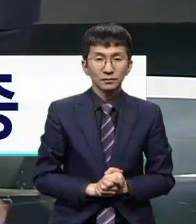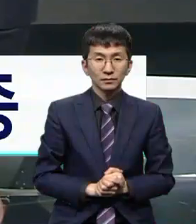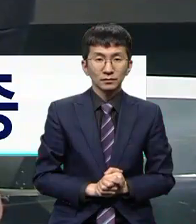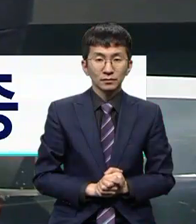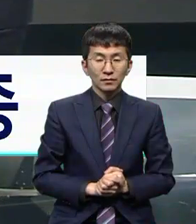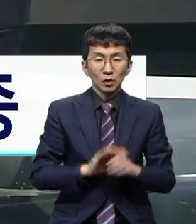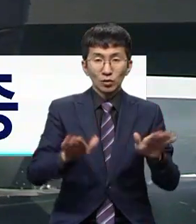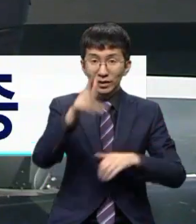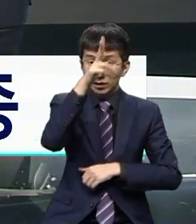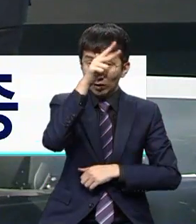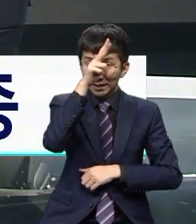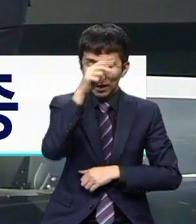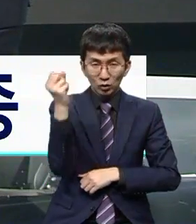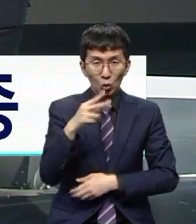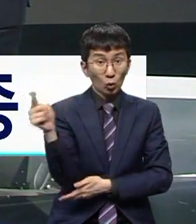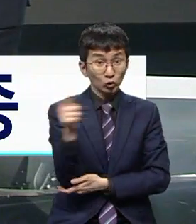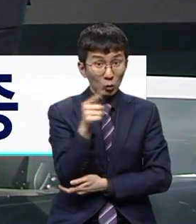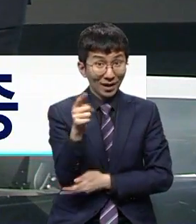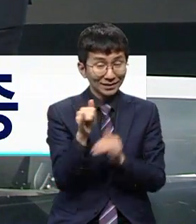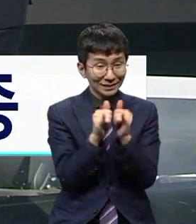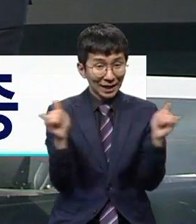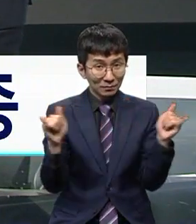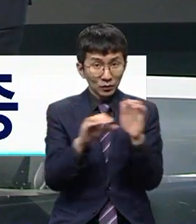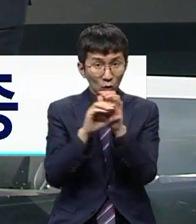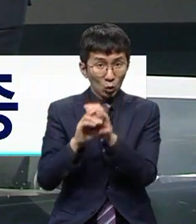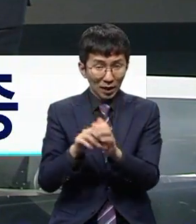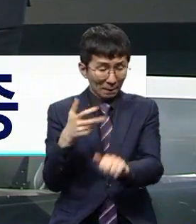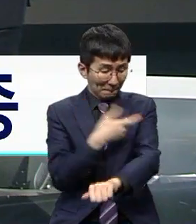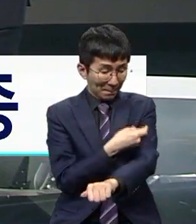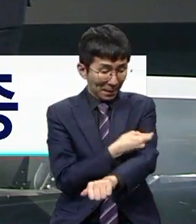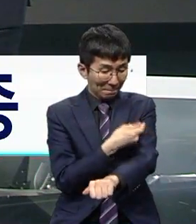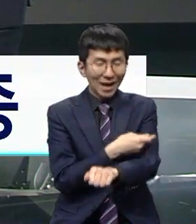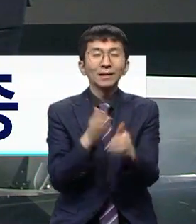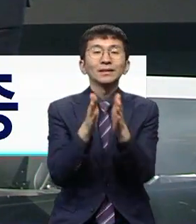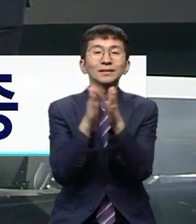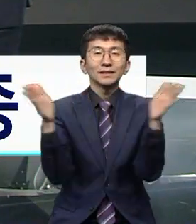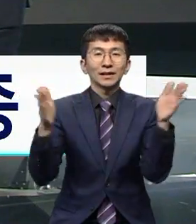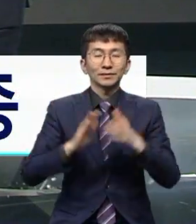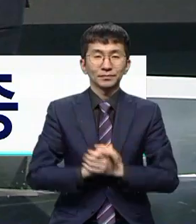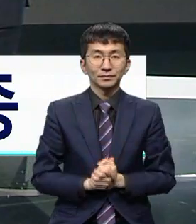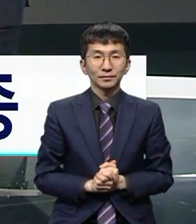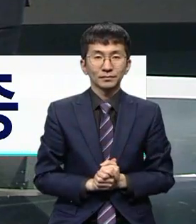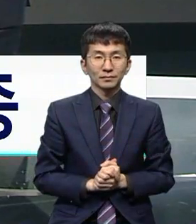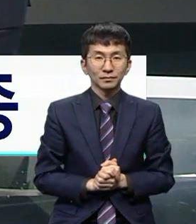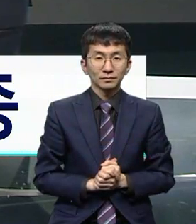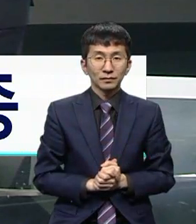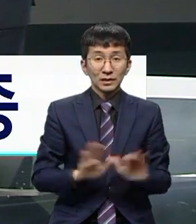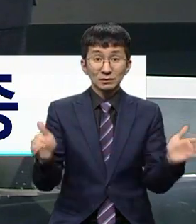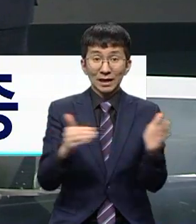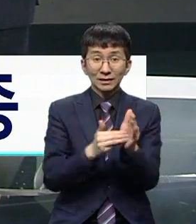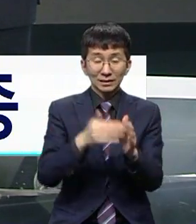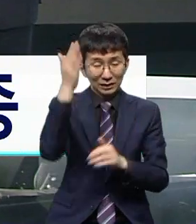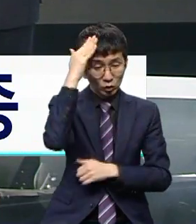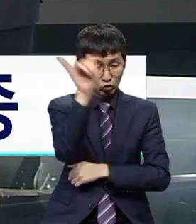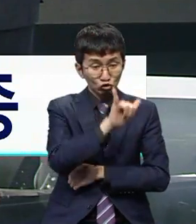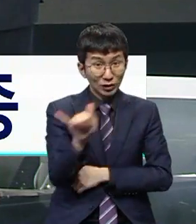(앵커) 오늘부터 경찰관과 소방관들이 코로나19 백신을 맞기 시작했습니다. 지금까지 국내에서 백신을 맞은 사람은